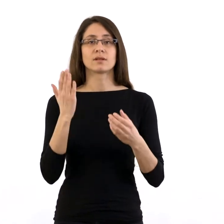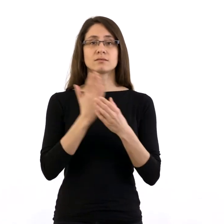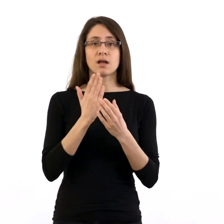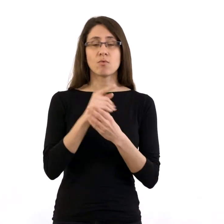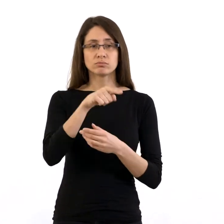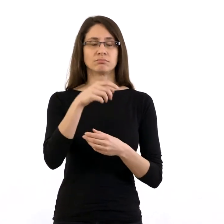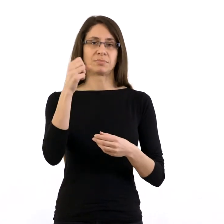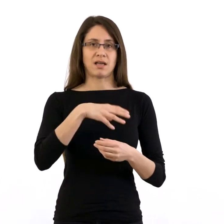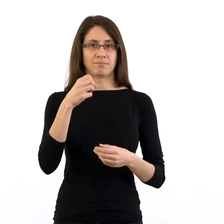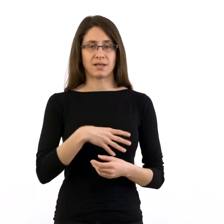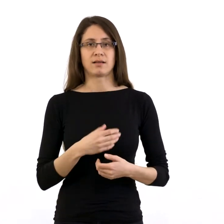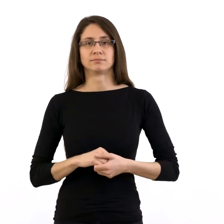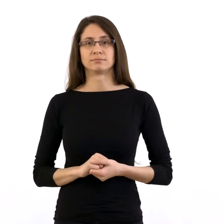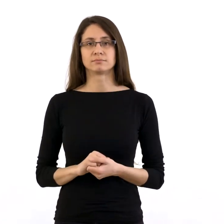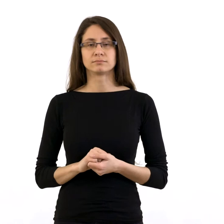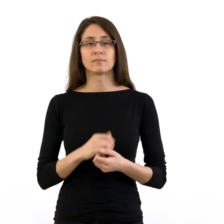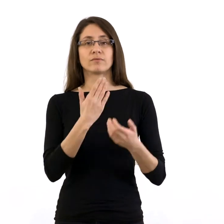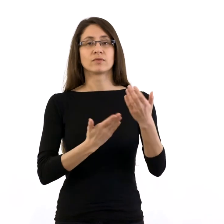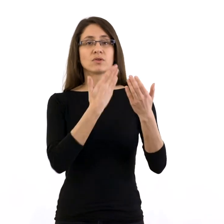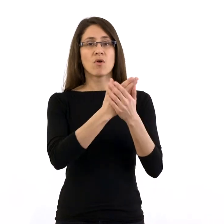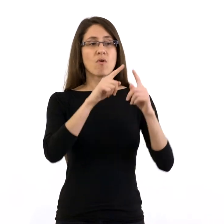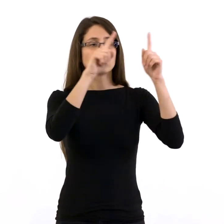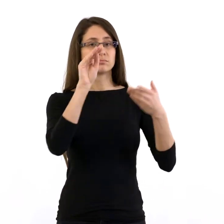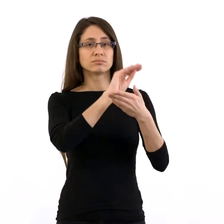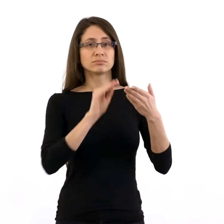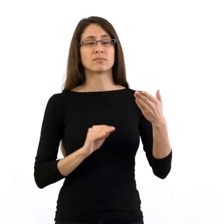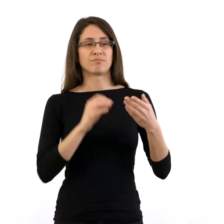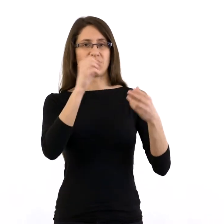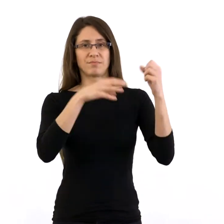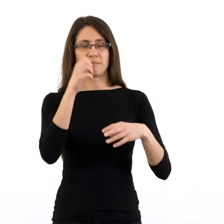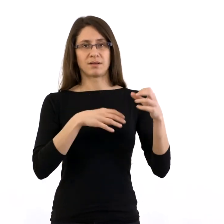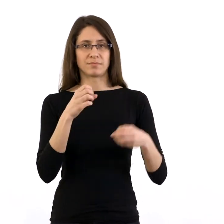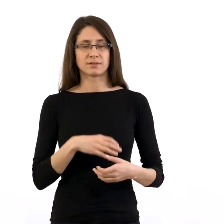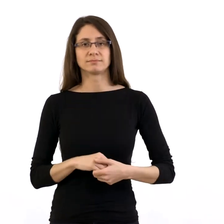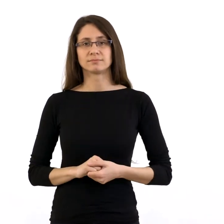brak wymaganych załączników do wniosku, nieuzupełnienie wszystkich wymaganych pól w dokumentacji,